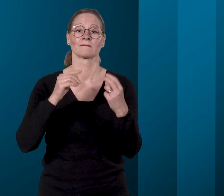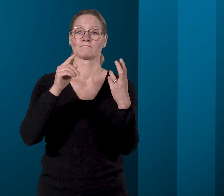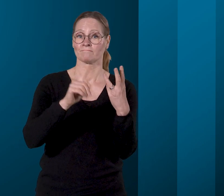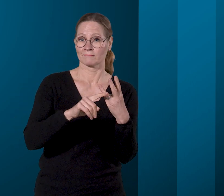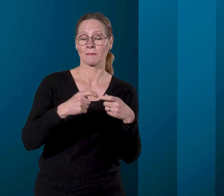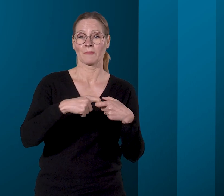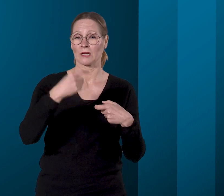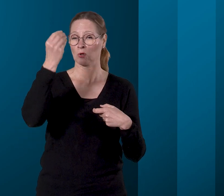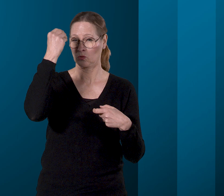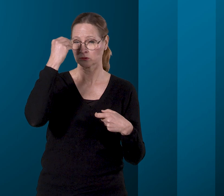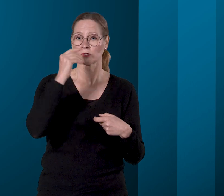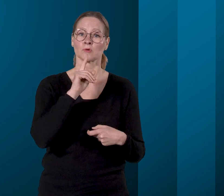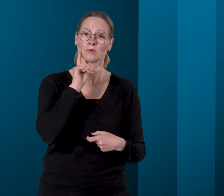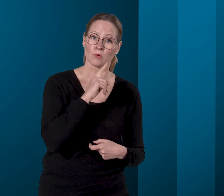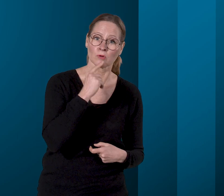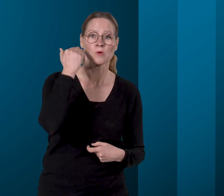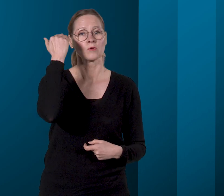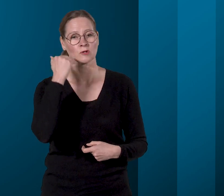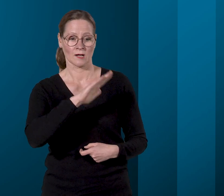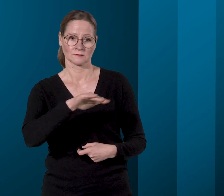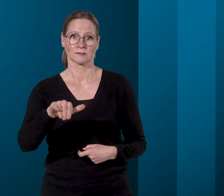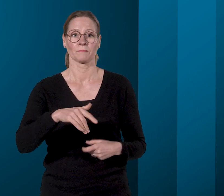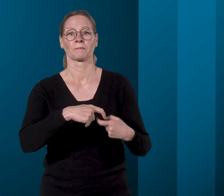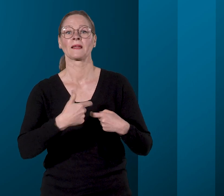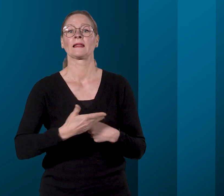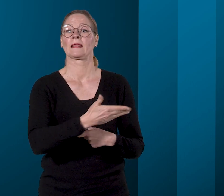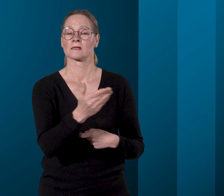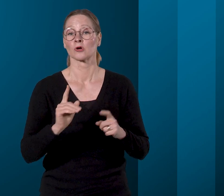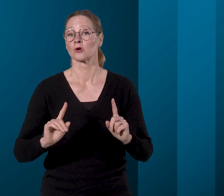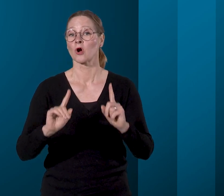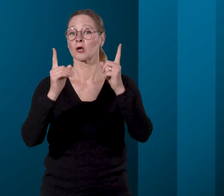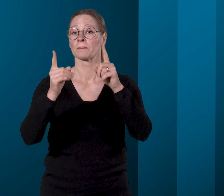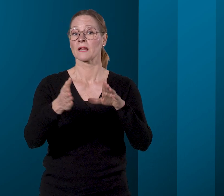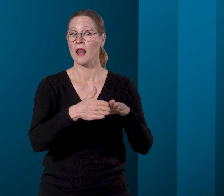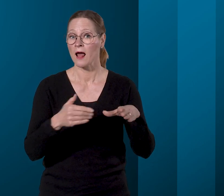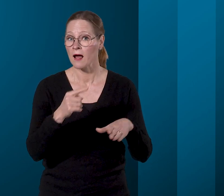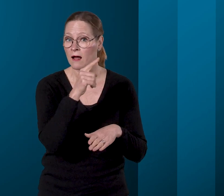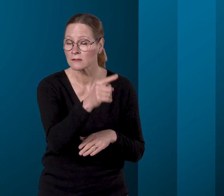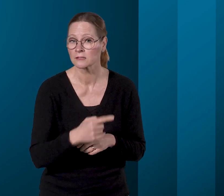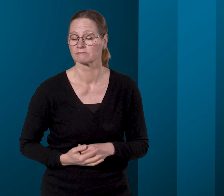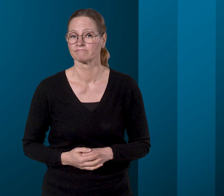ja perhekurssi kuurojen ja huono- kuuloisten lasten perheille Korpilahdessa.